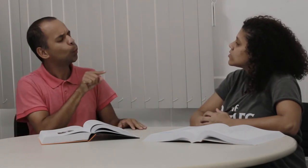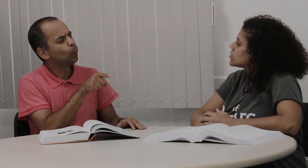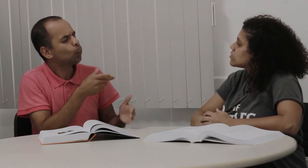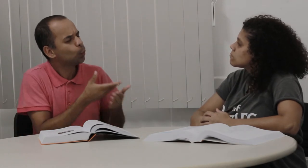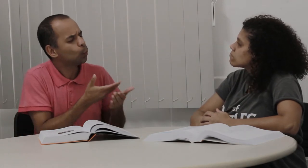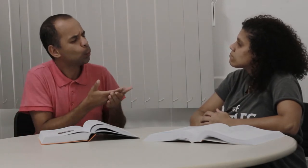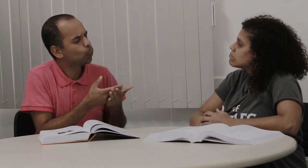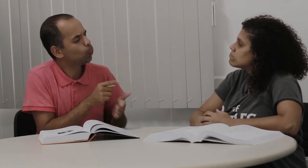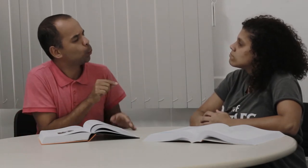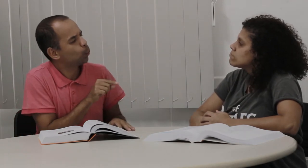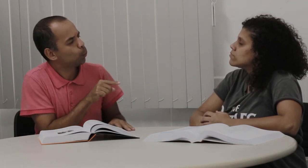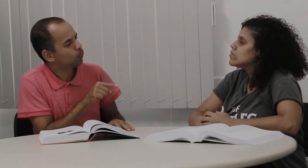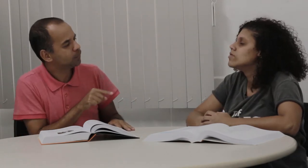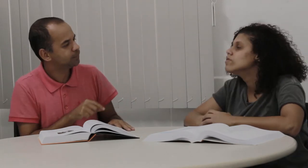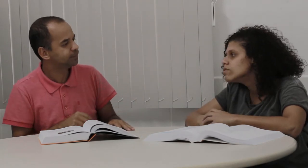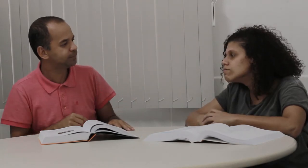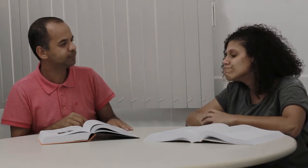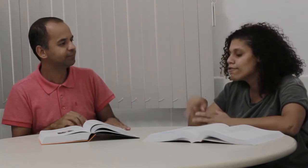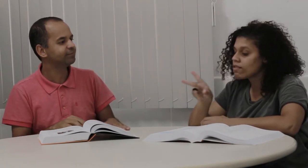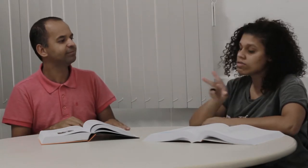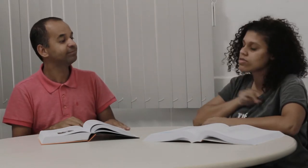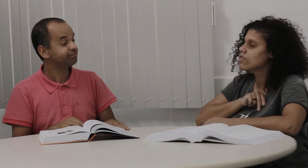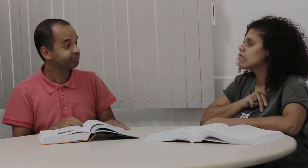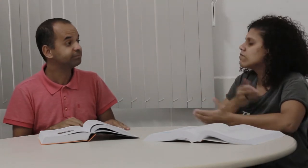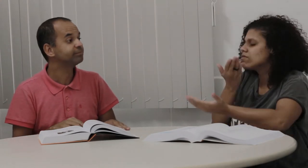E ai? O que você está estudando?